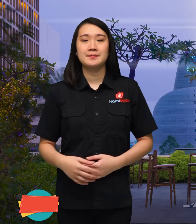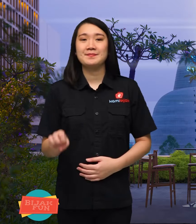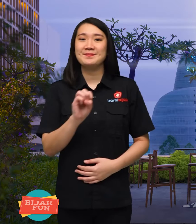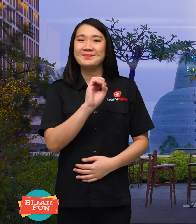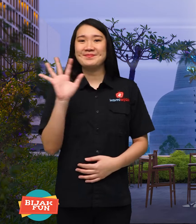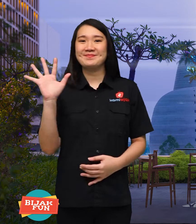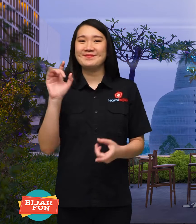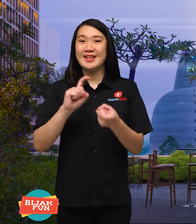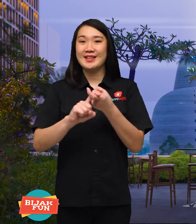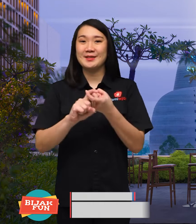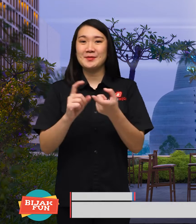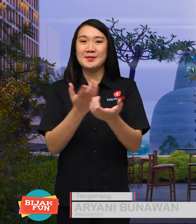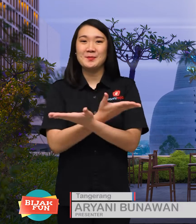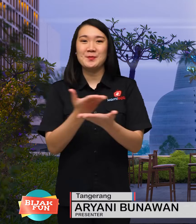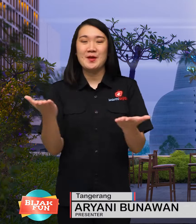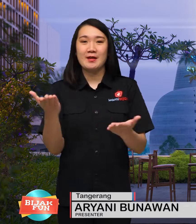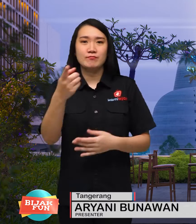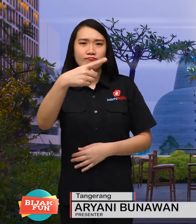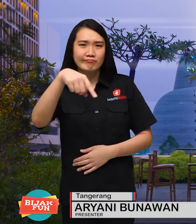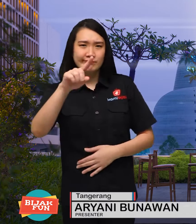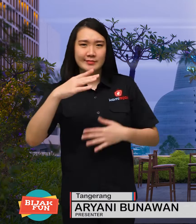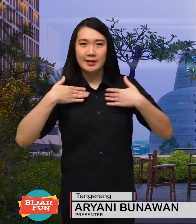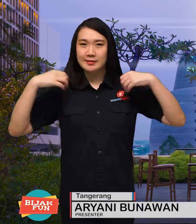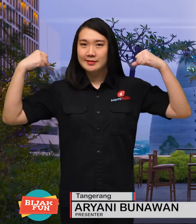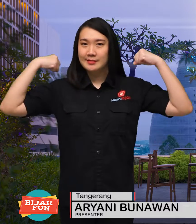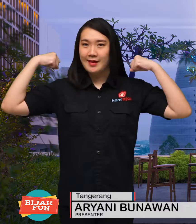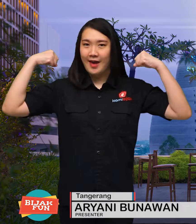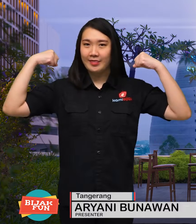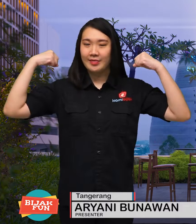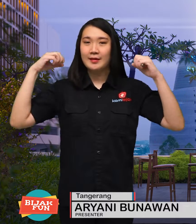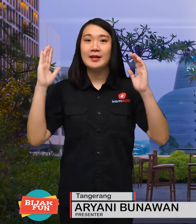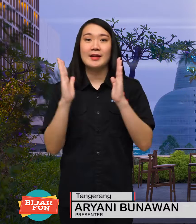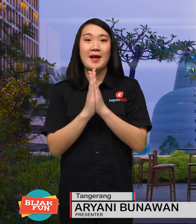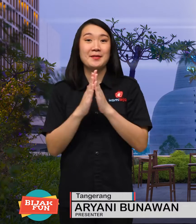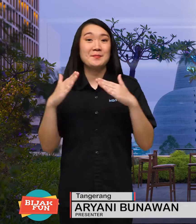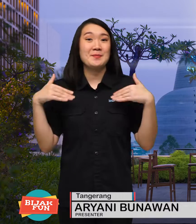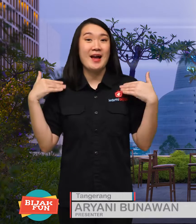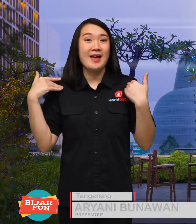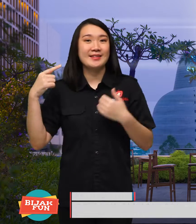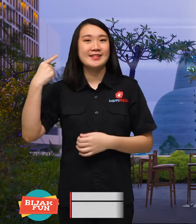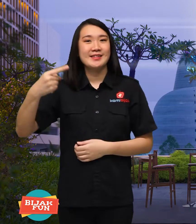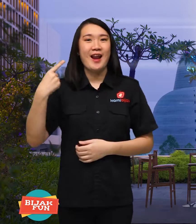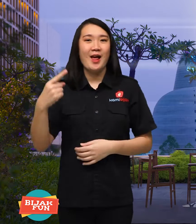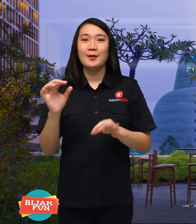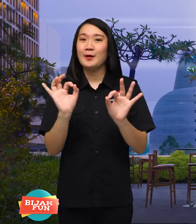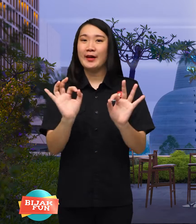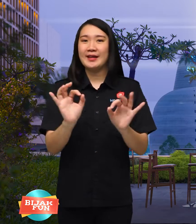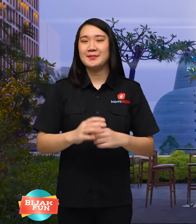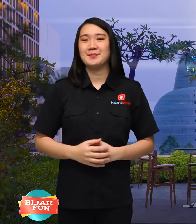Halo teman-teman semua, kalian sehat dan bahagia.